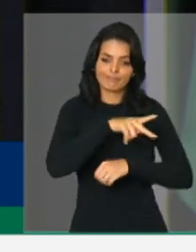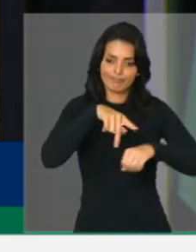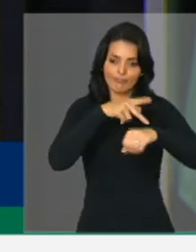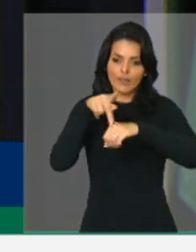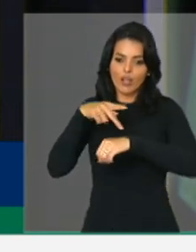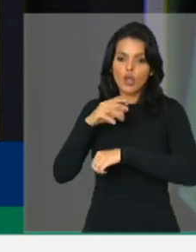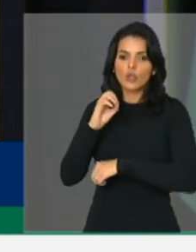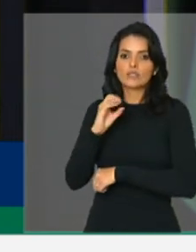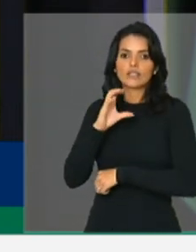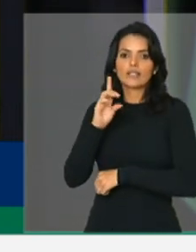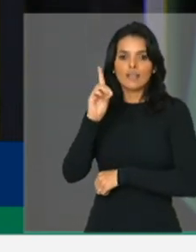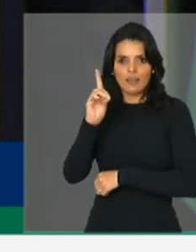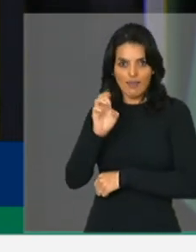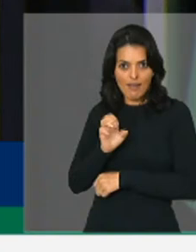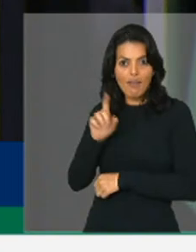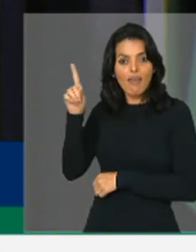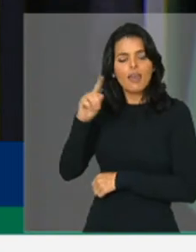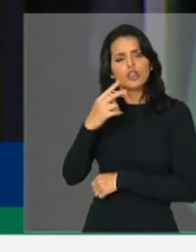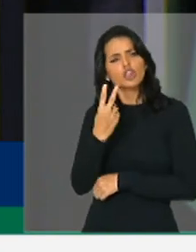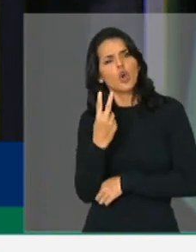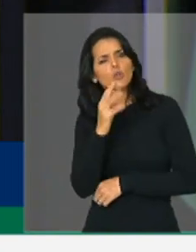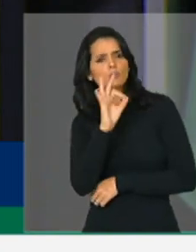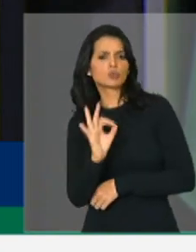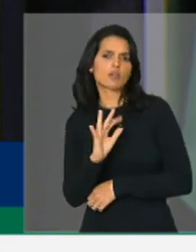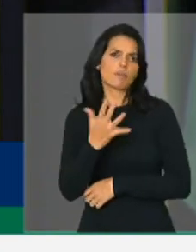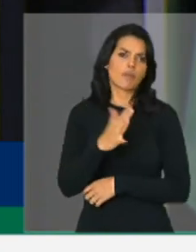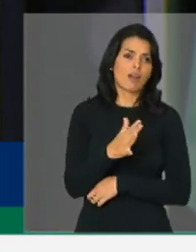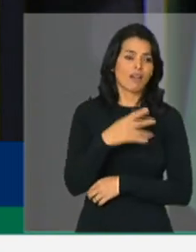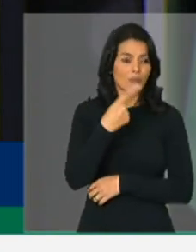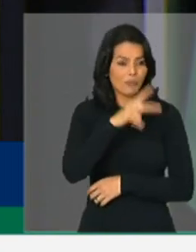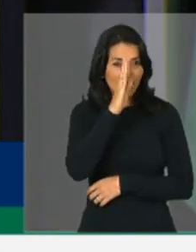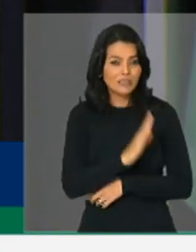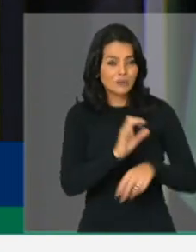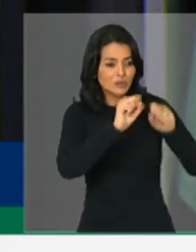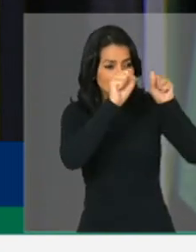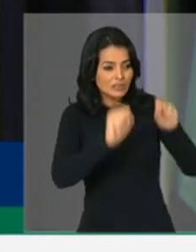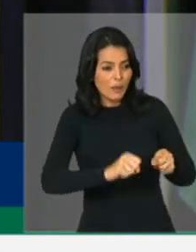REAIS NÃO ESTÁ CIRCULANDO NA ECONOMIA É UMA PROVISÃO NO BALANÇO DAS EMPRESAS E É DINHEIRO QUE NÃO ESTÁ NO